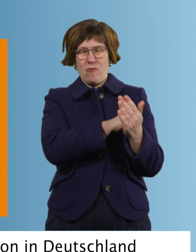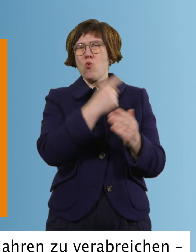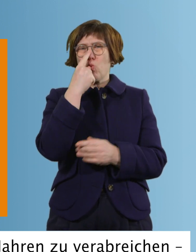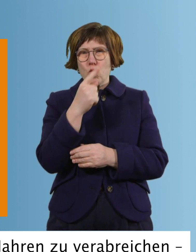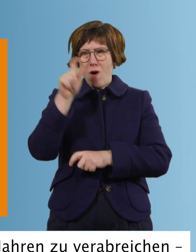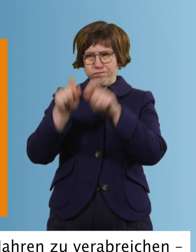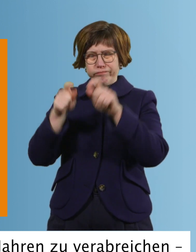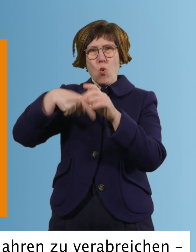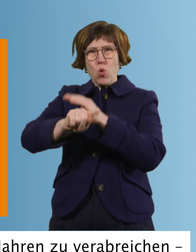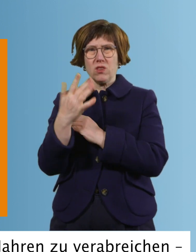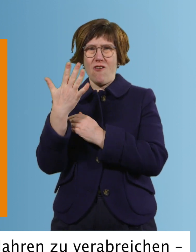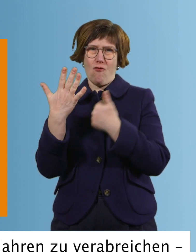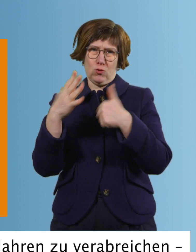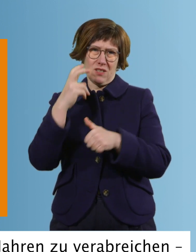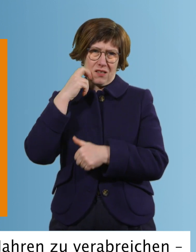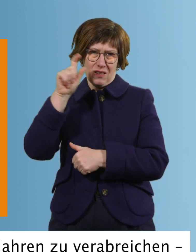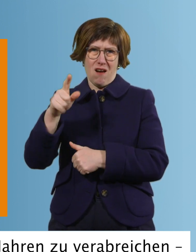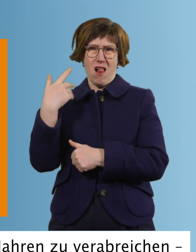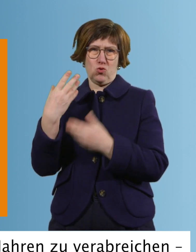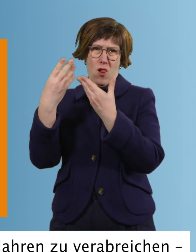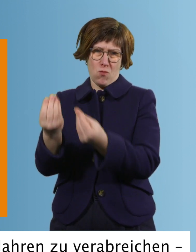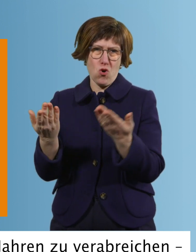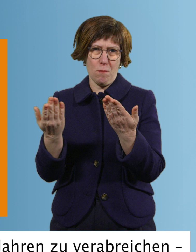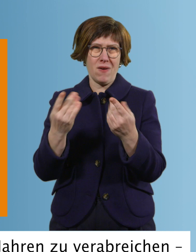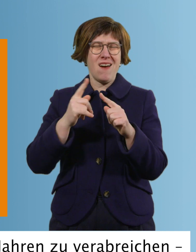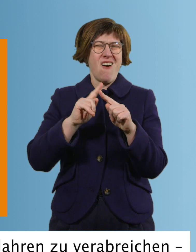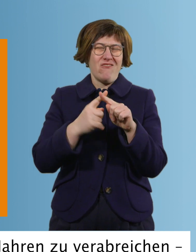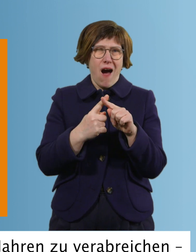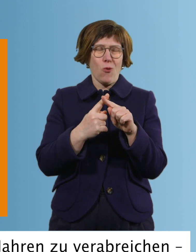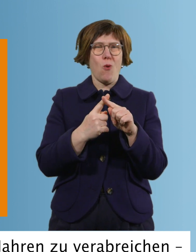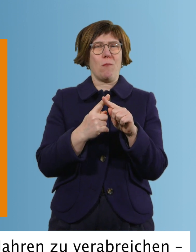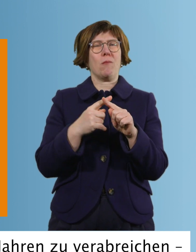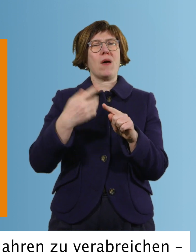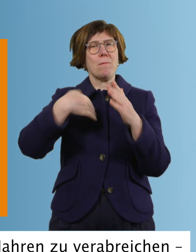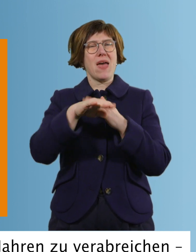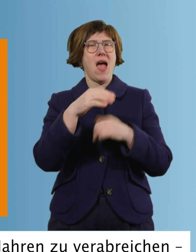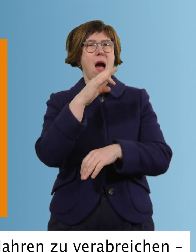nur an Menschen unter 65 Jahren zu verabreichen – zurzeit vor allem an Pflegekräfte und